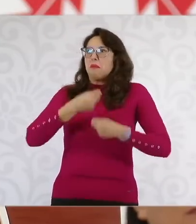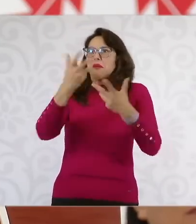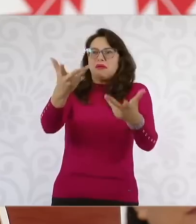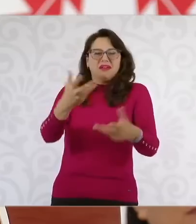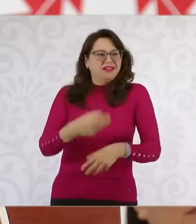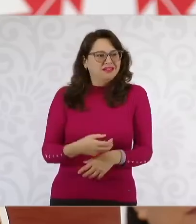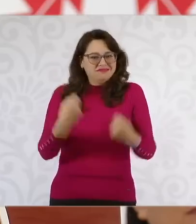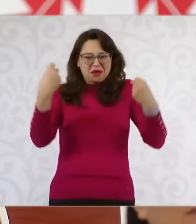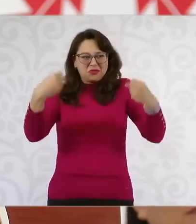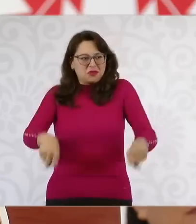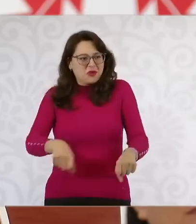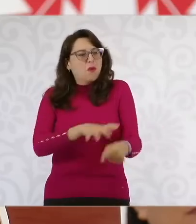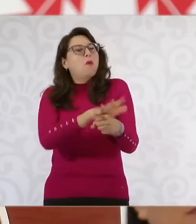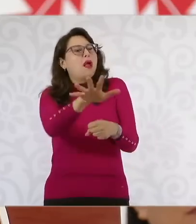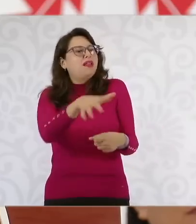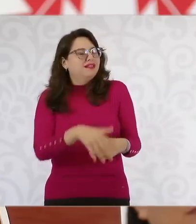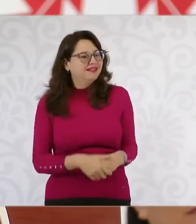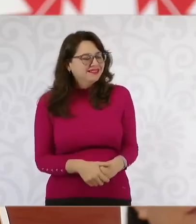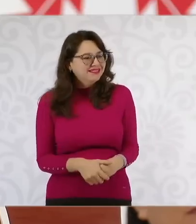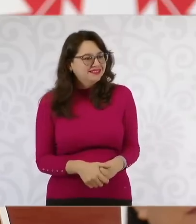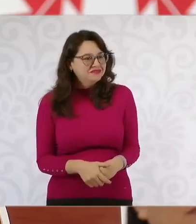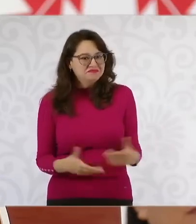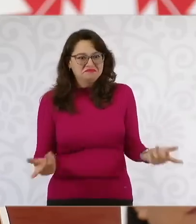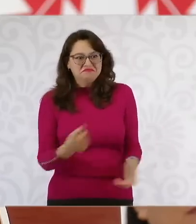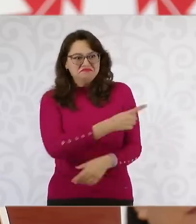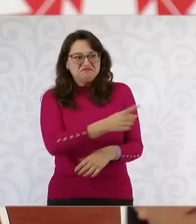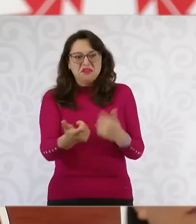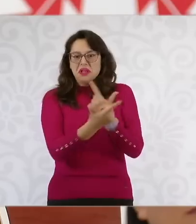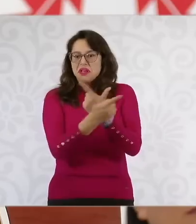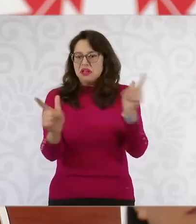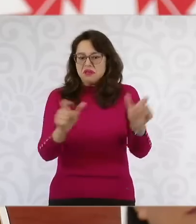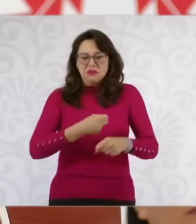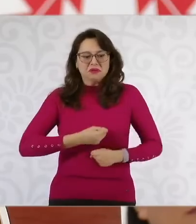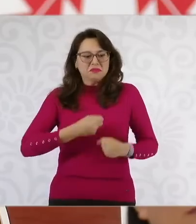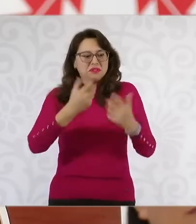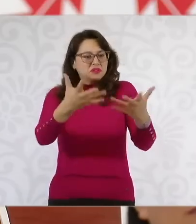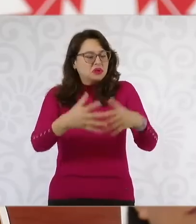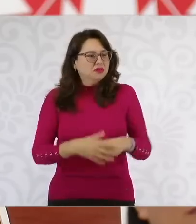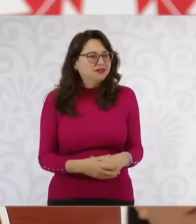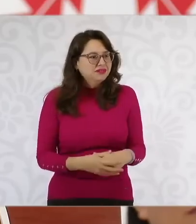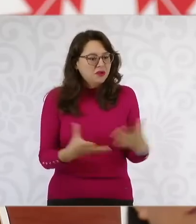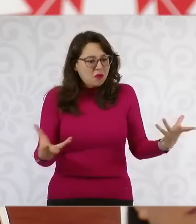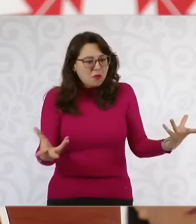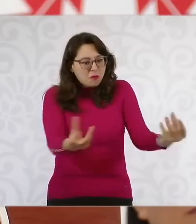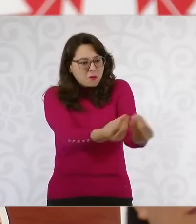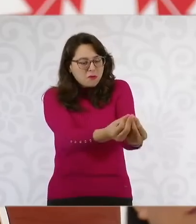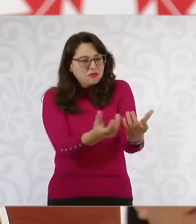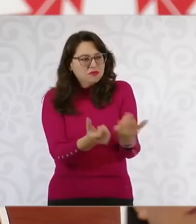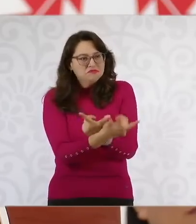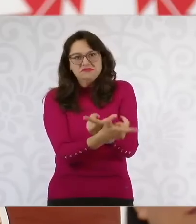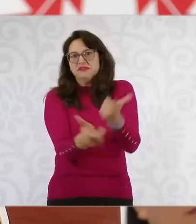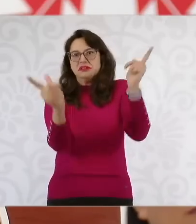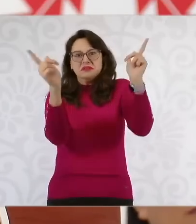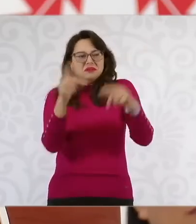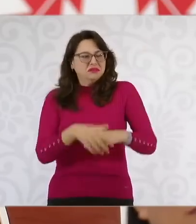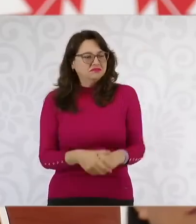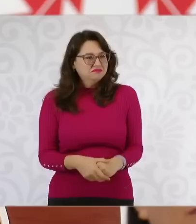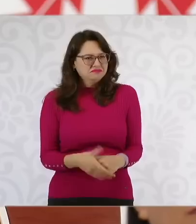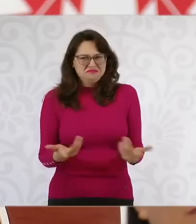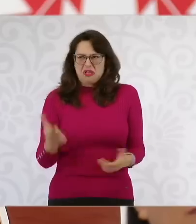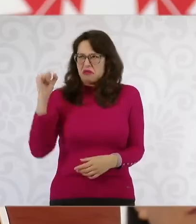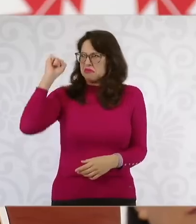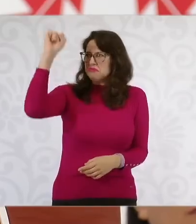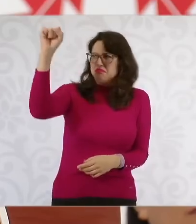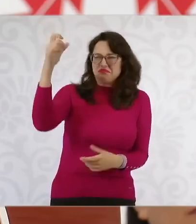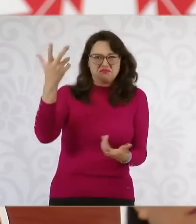falso no que hay libertad de expresión libertad de reunión entonces la 4 t da resultados y eso lo